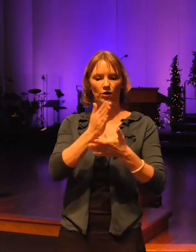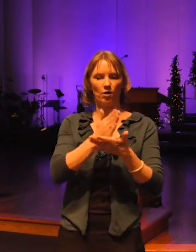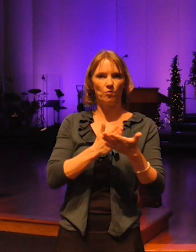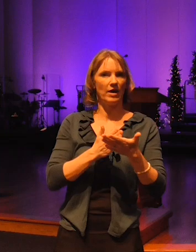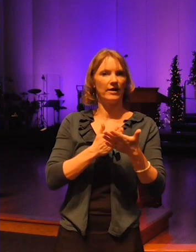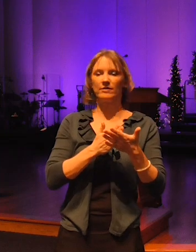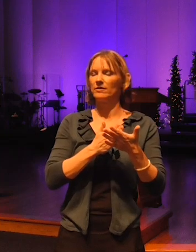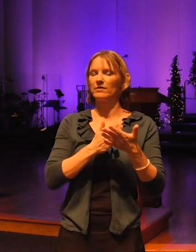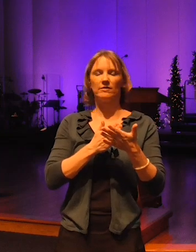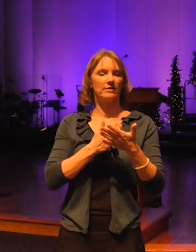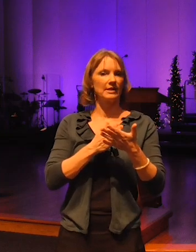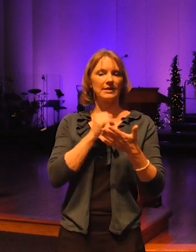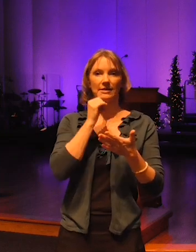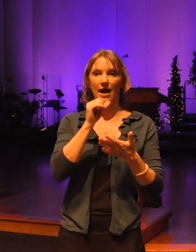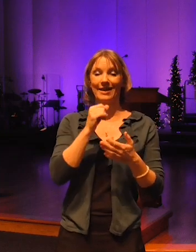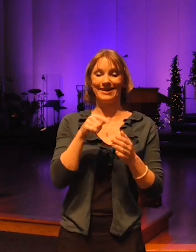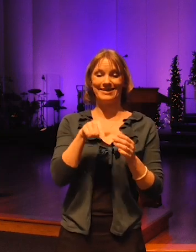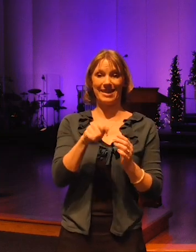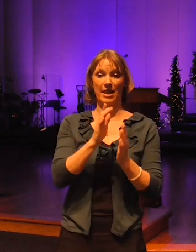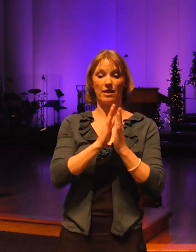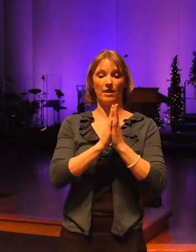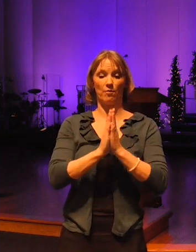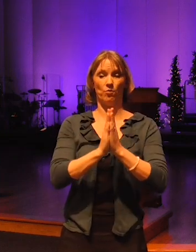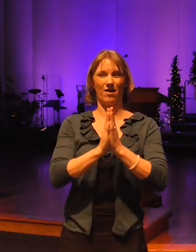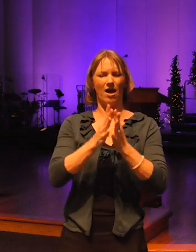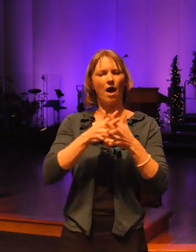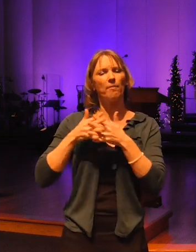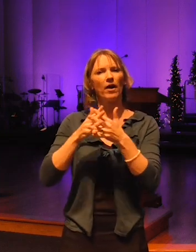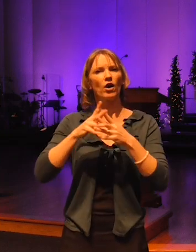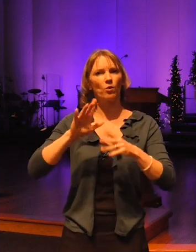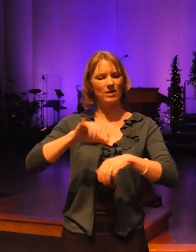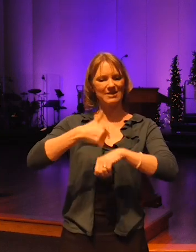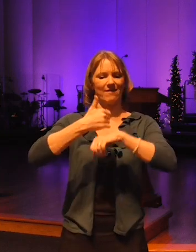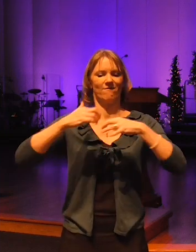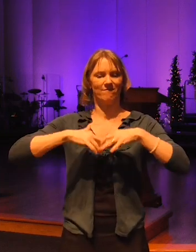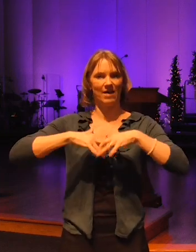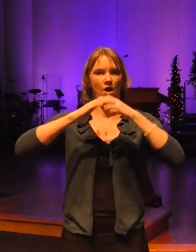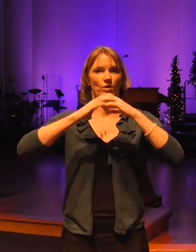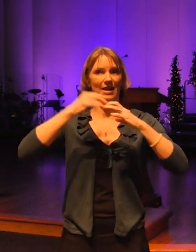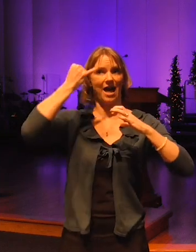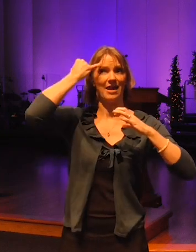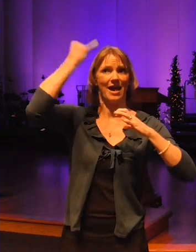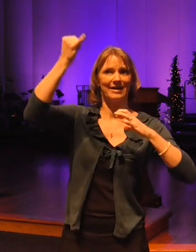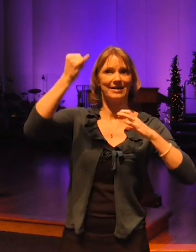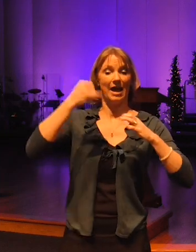algunas personas dicen: América. se basó en una idea, digo, se basó en esta oración PR de libertad